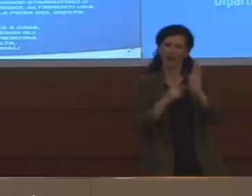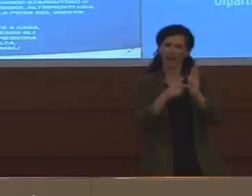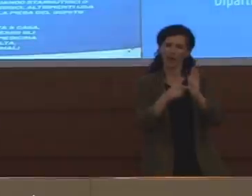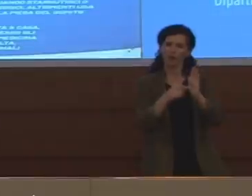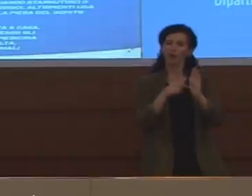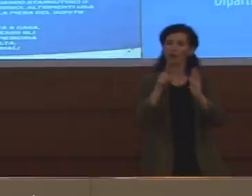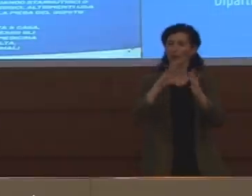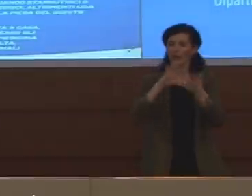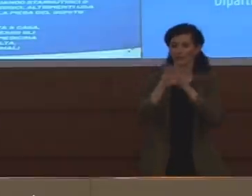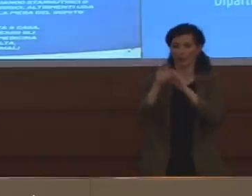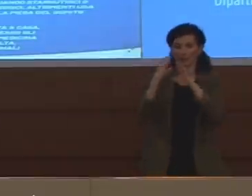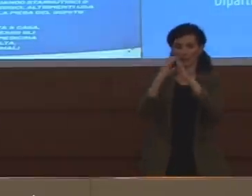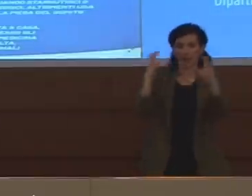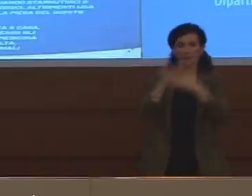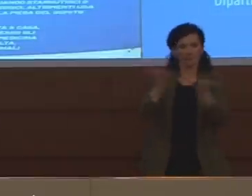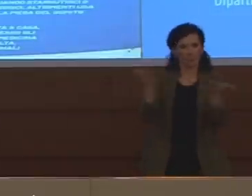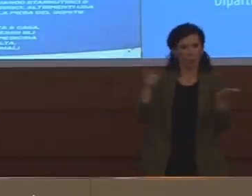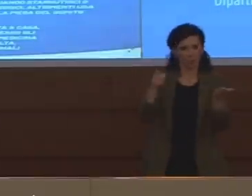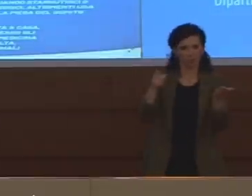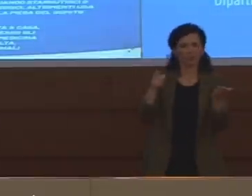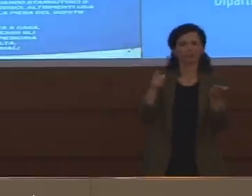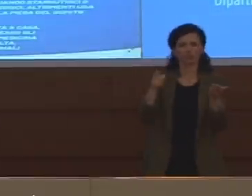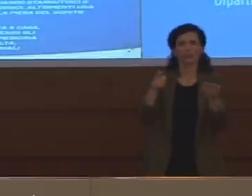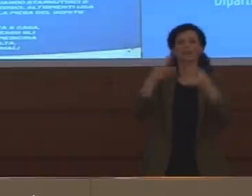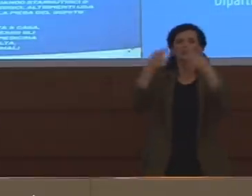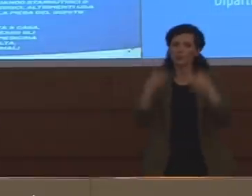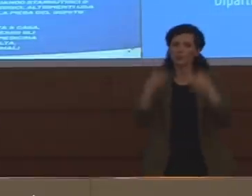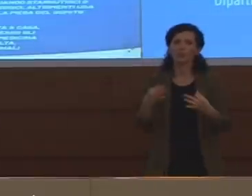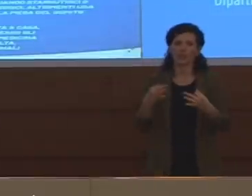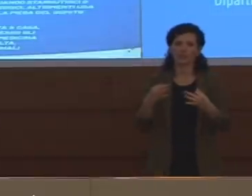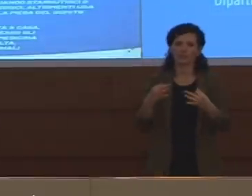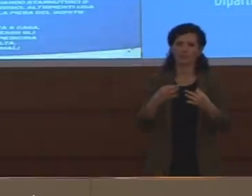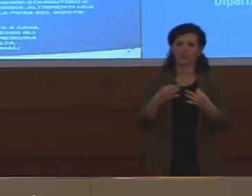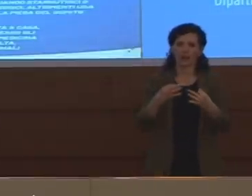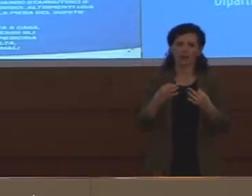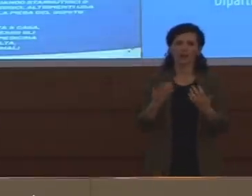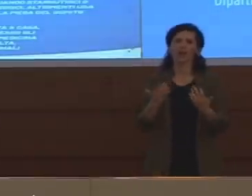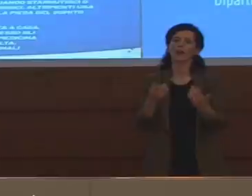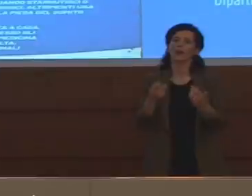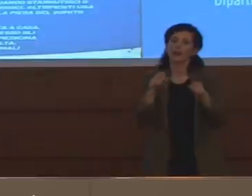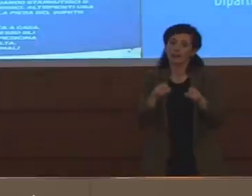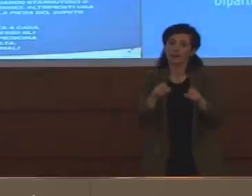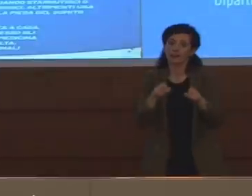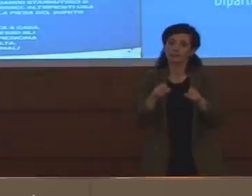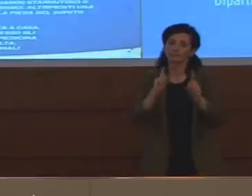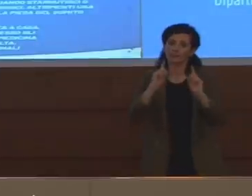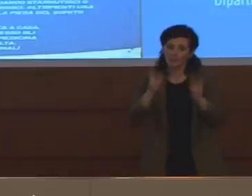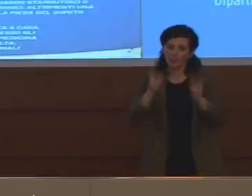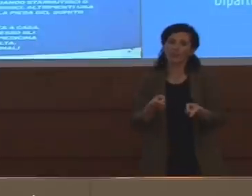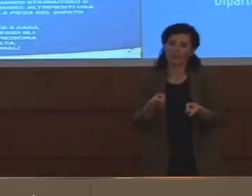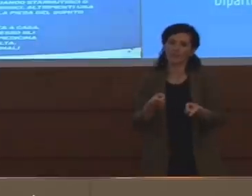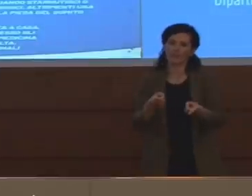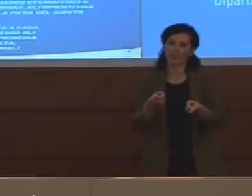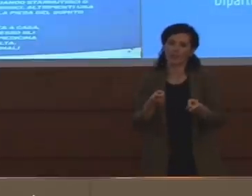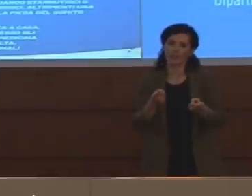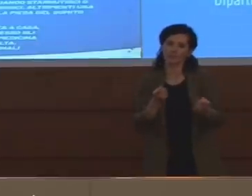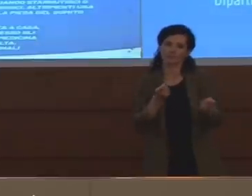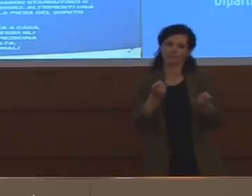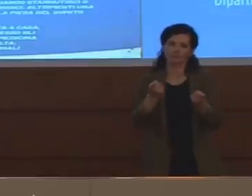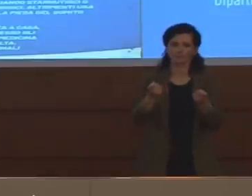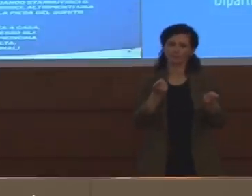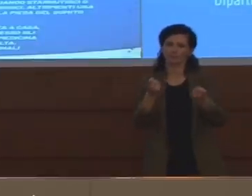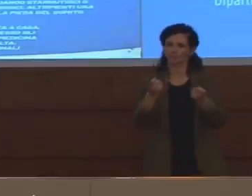trasporto pubblici più sicuri possibile) deve essere calibrato in maniera tale da